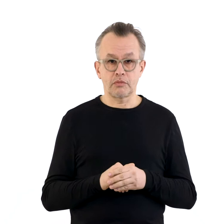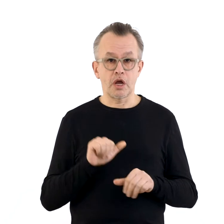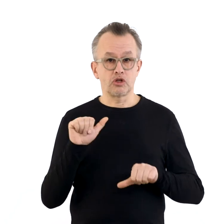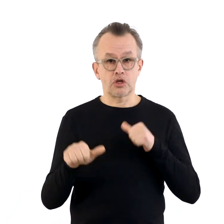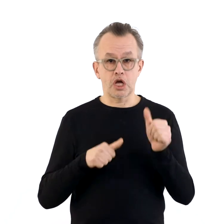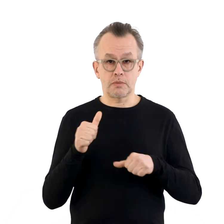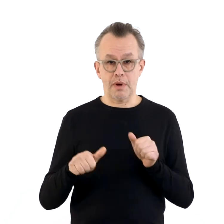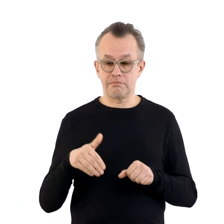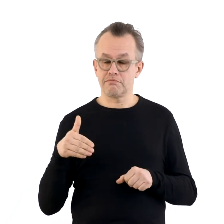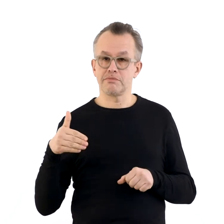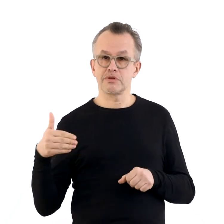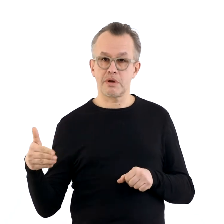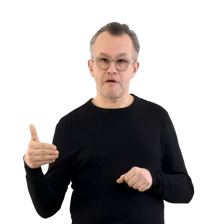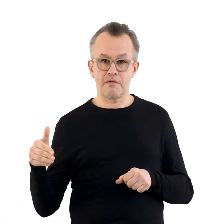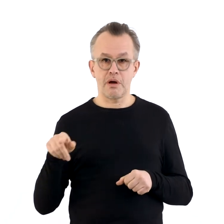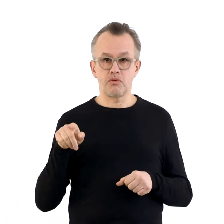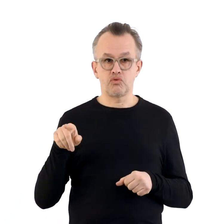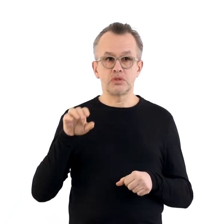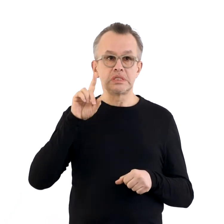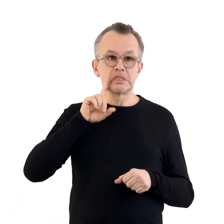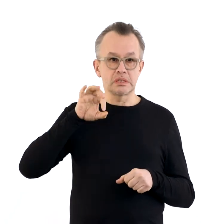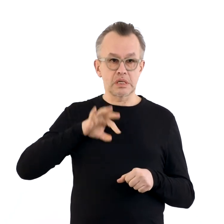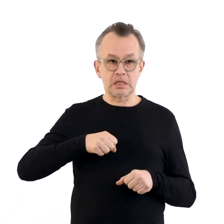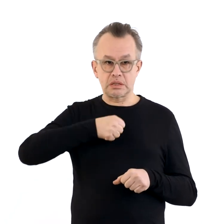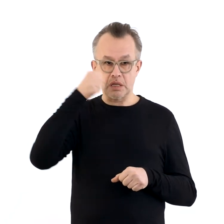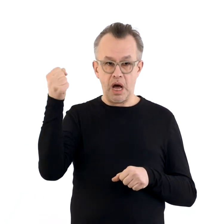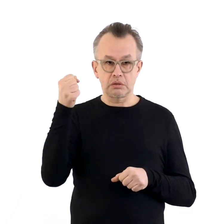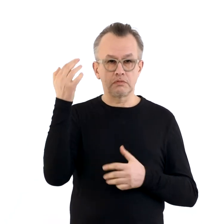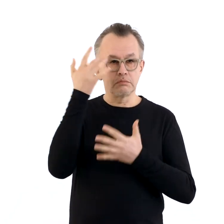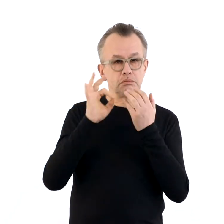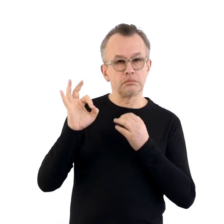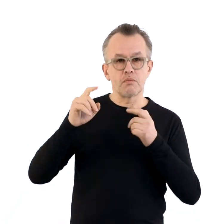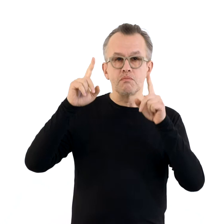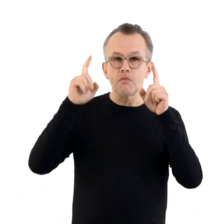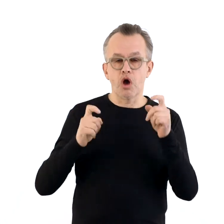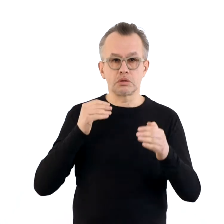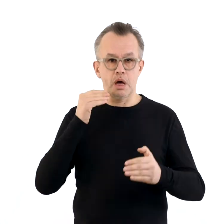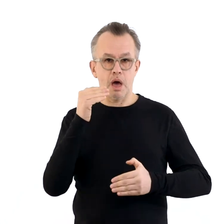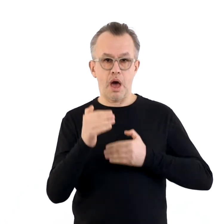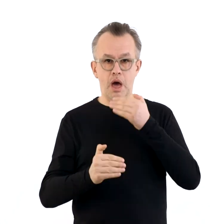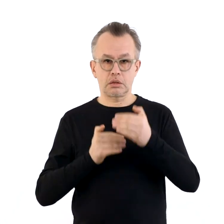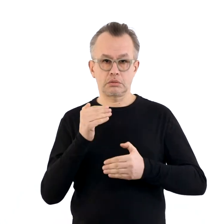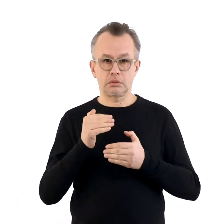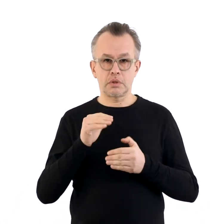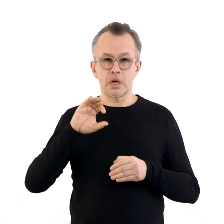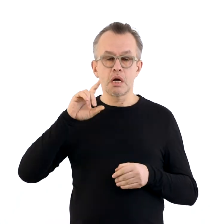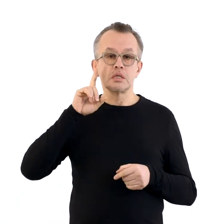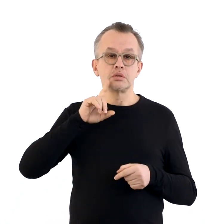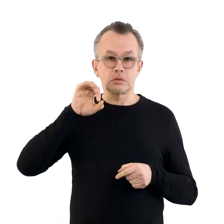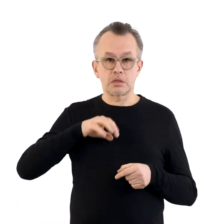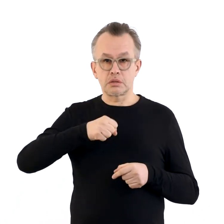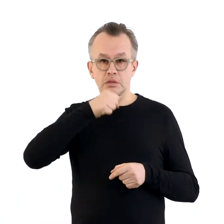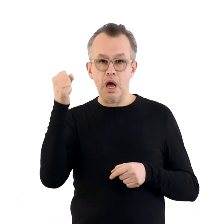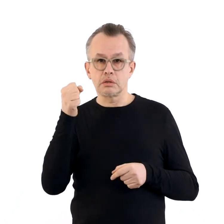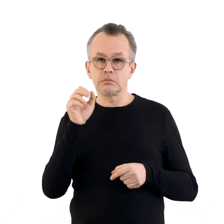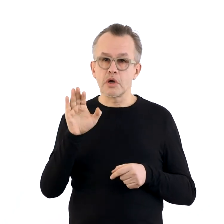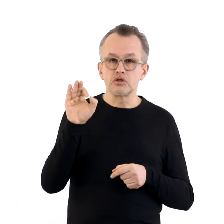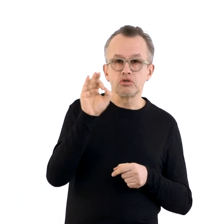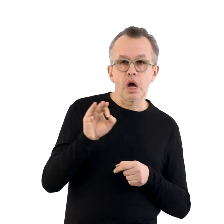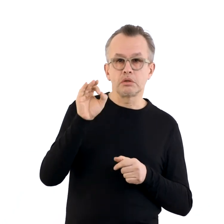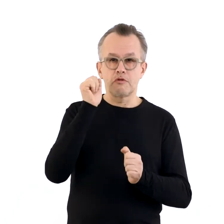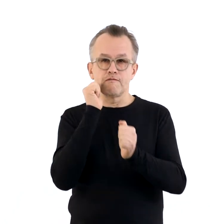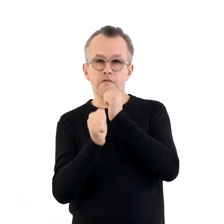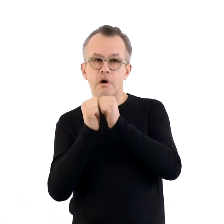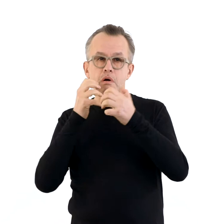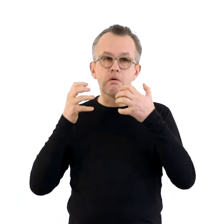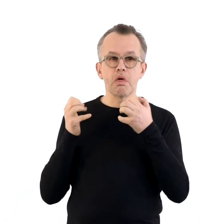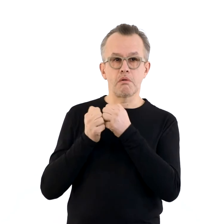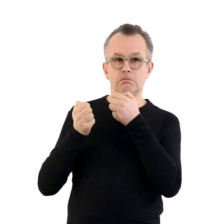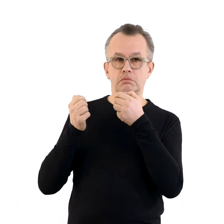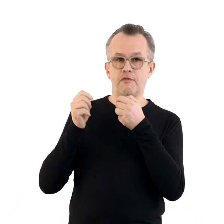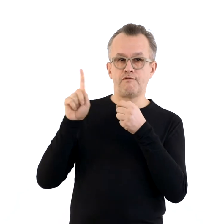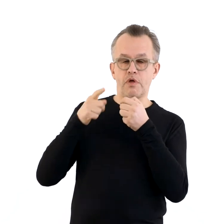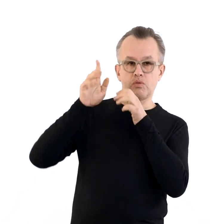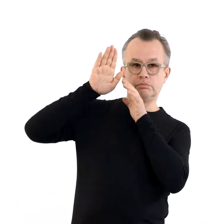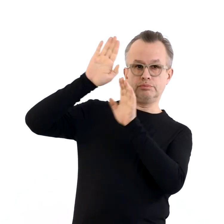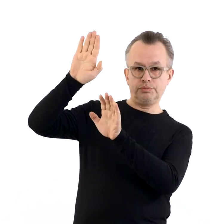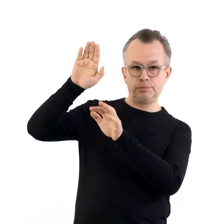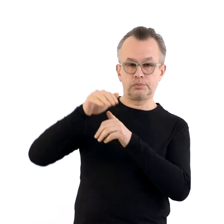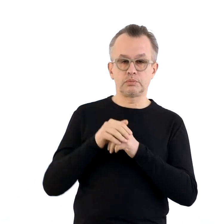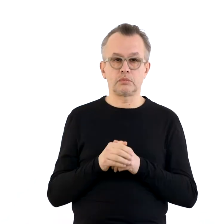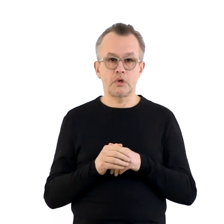Umieszczony z prawej strony starszy syn, znajdujący się jeszcze w sytuacji dającej szansę ratunku, wyobraża początek akcji,